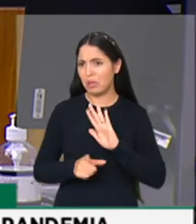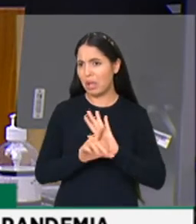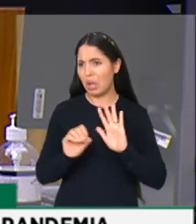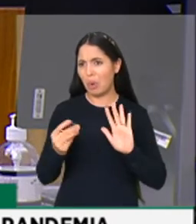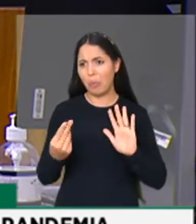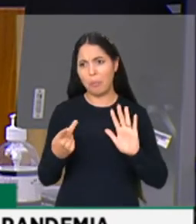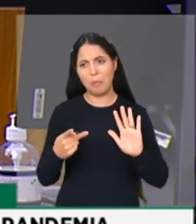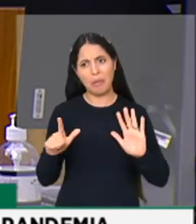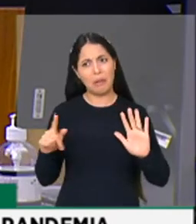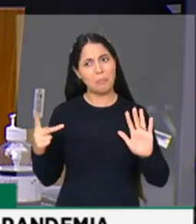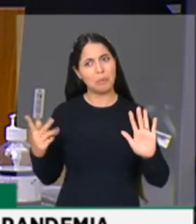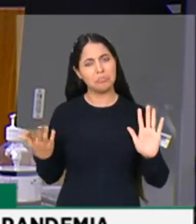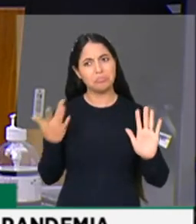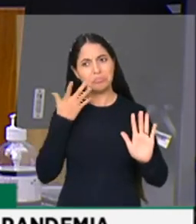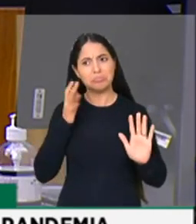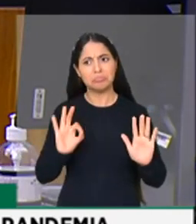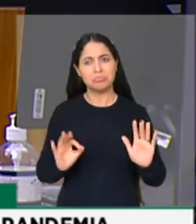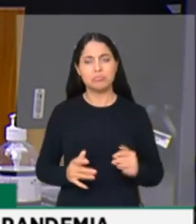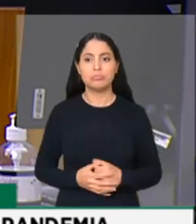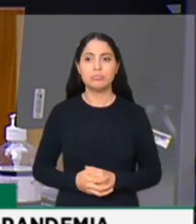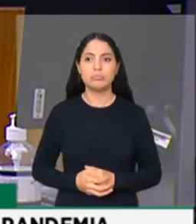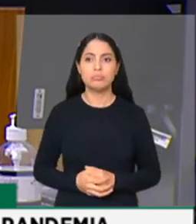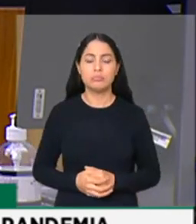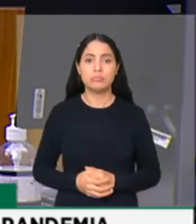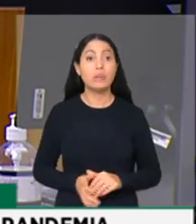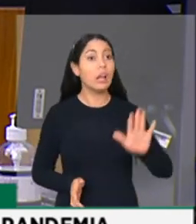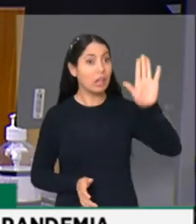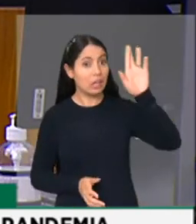UM PL. OU UMA PLP? -- [DEPUTADA]: SIM, PRESIDENTE, MAS A MEDIDA